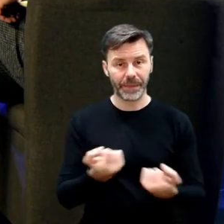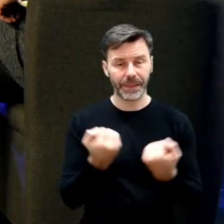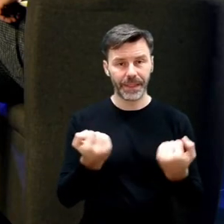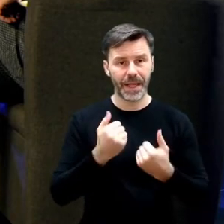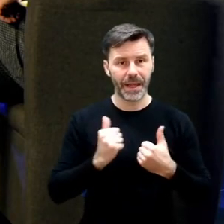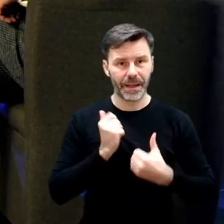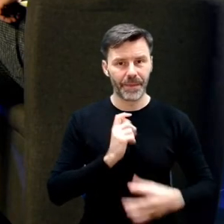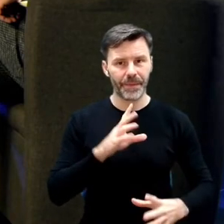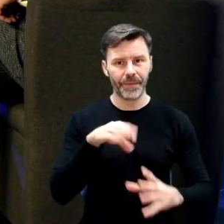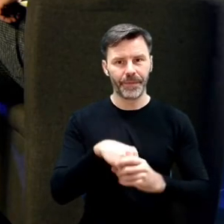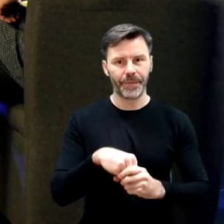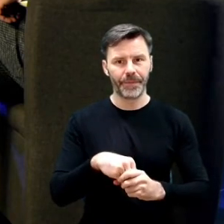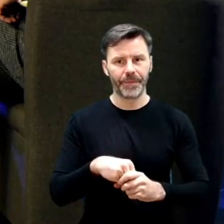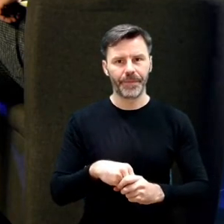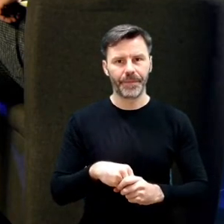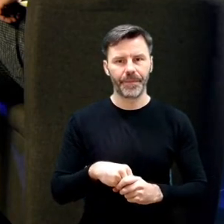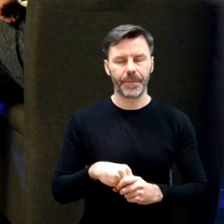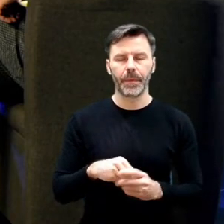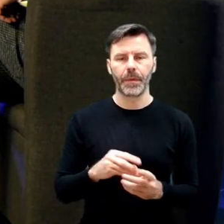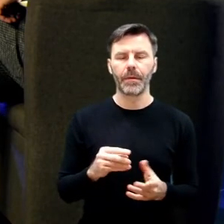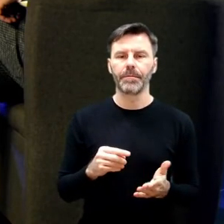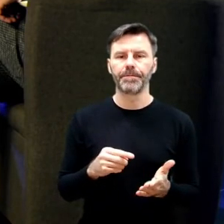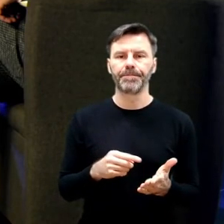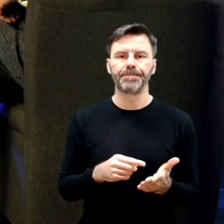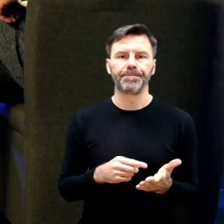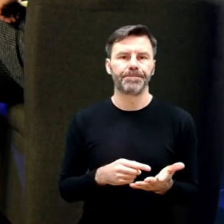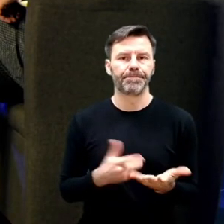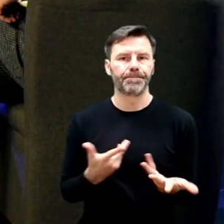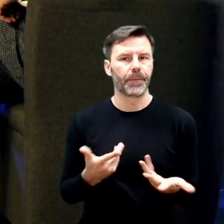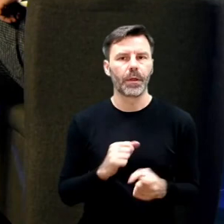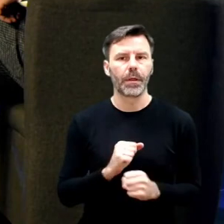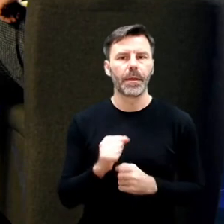To są przecież jednak, w rozumieniu prawa bankowego startup-y.